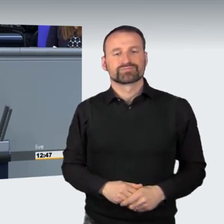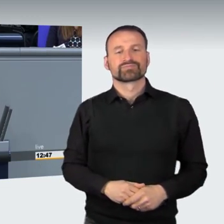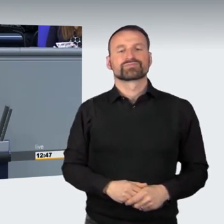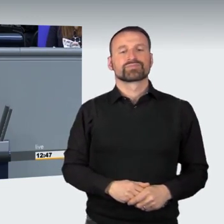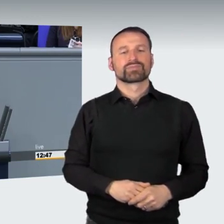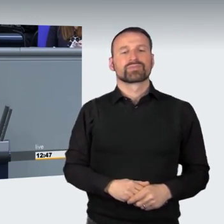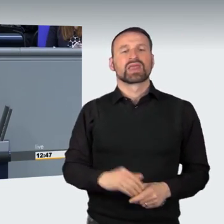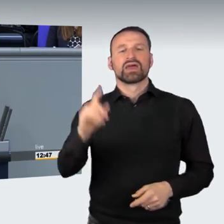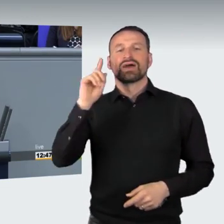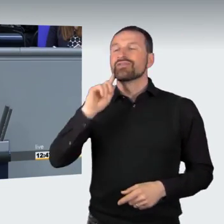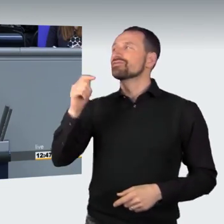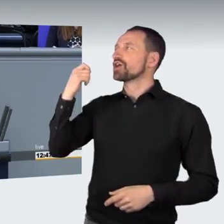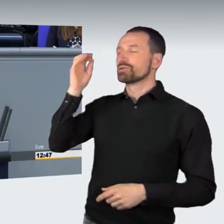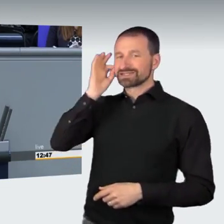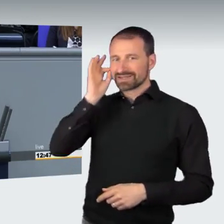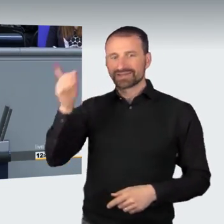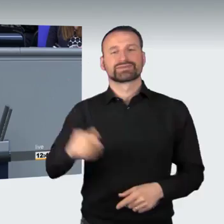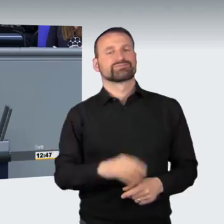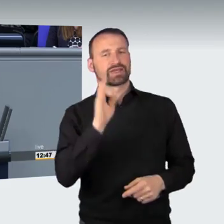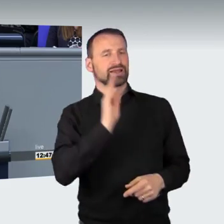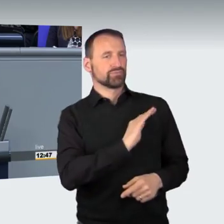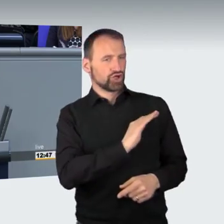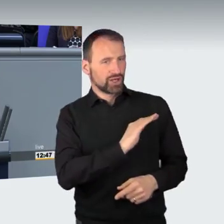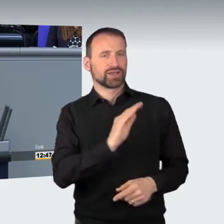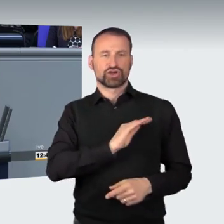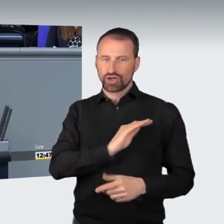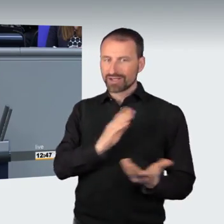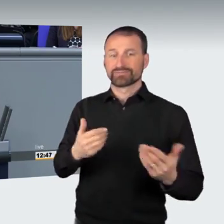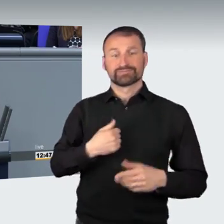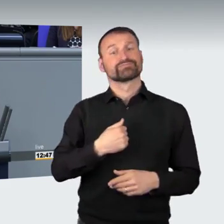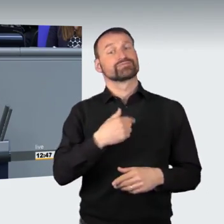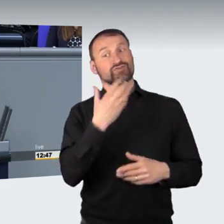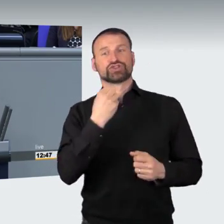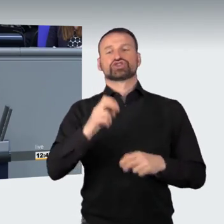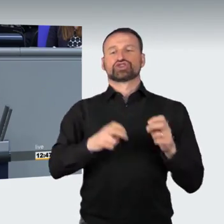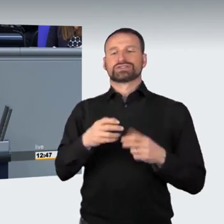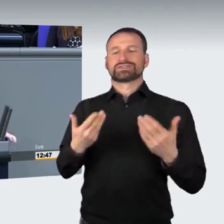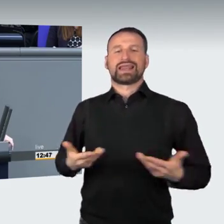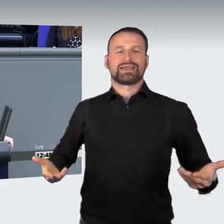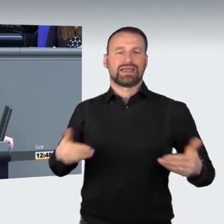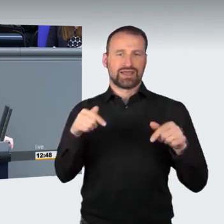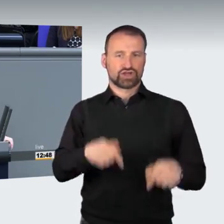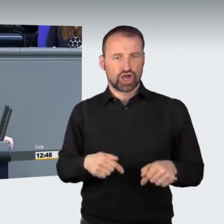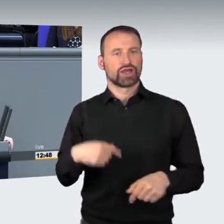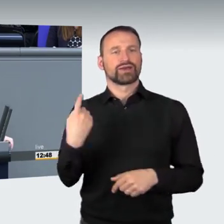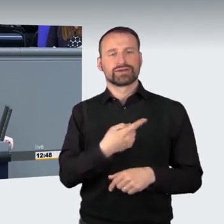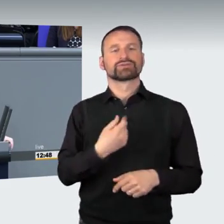die 17 Euro pro Quadratmeter. Bei Neubauten können es auch schon einmal 25 Euro werden. (Zwischenruf): Wahnsinn! (Sprecherwechsel): Im Münchner Wohnungsamt landen jährlich